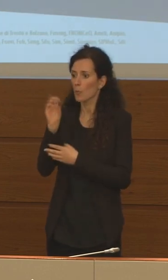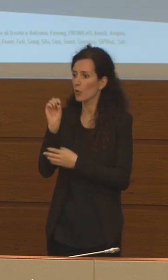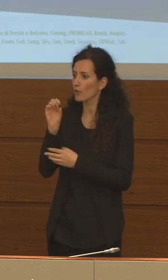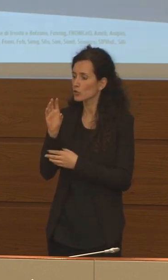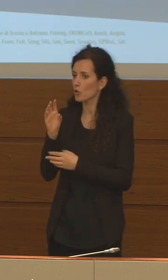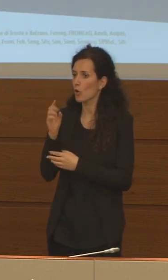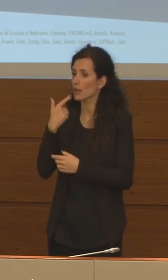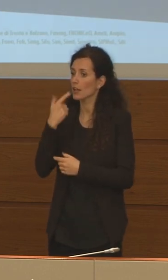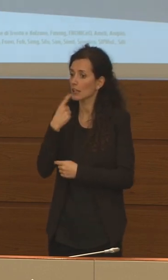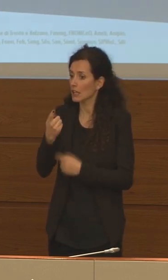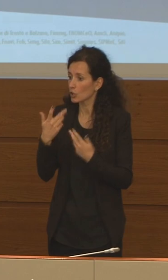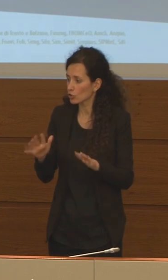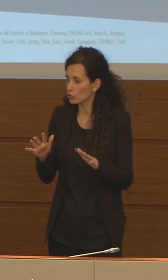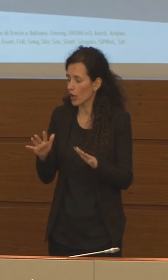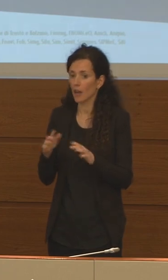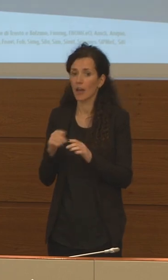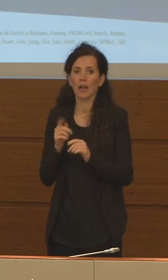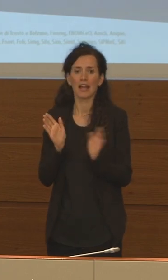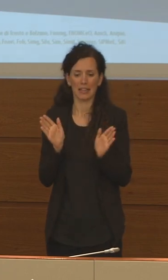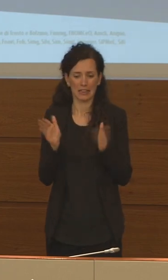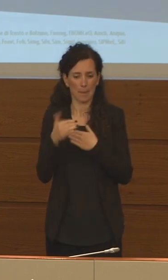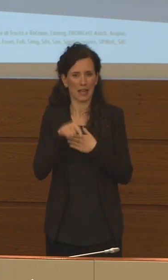Il Dipartimento di prevenzione della regione Lazio